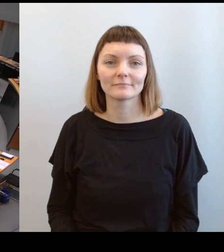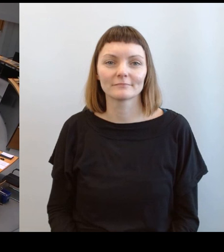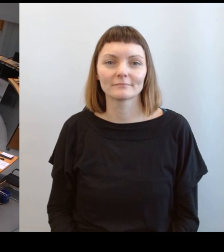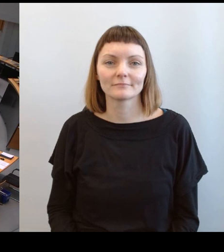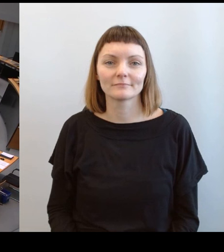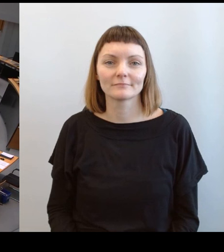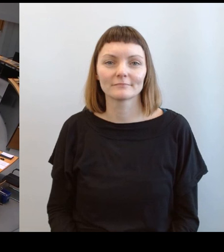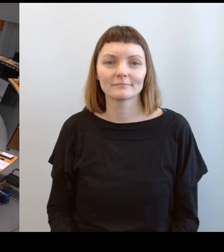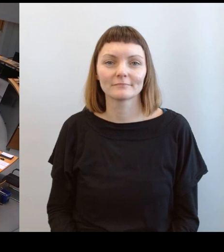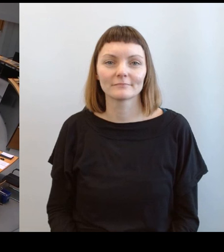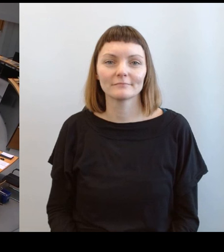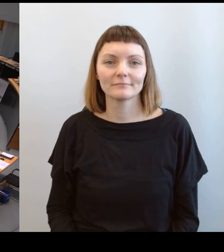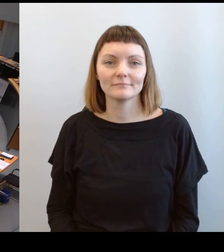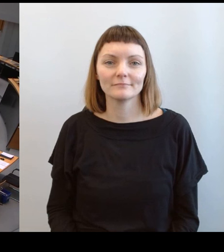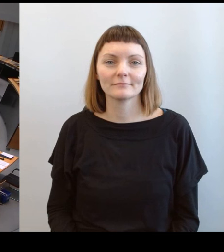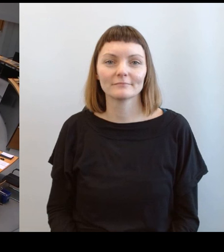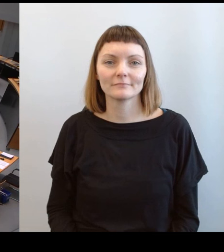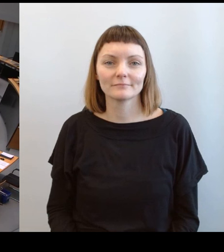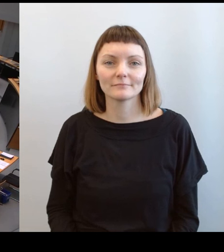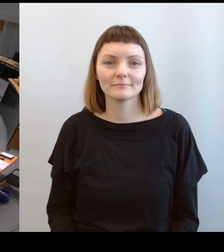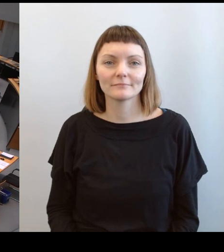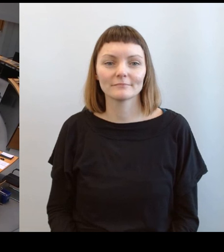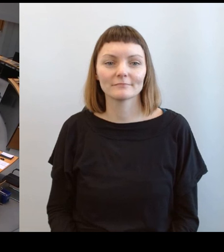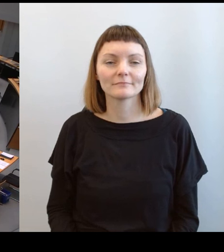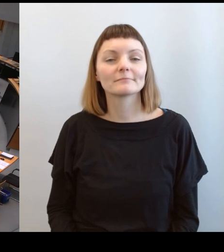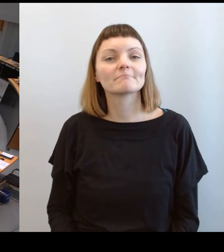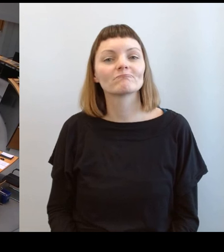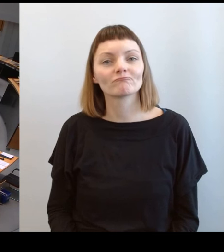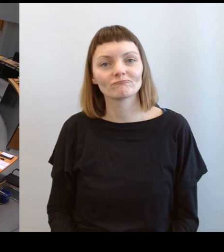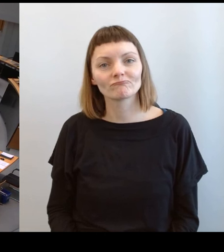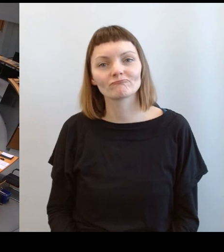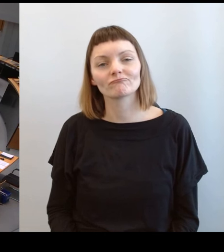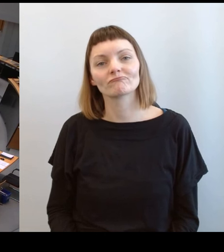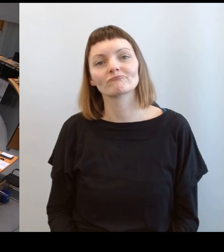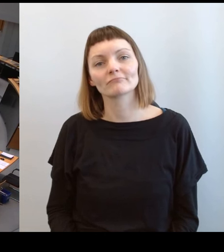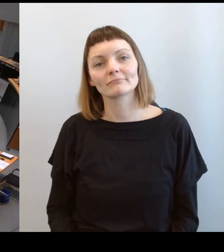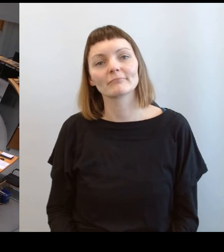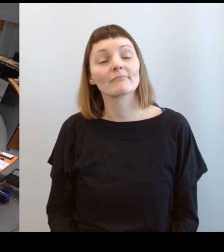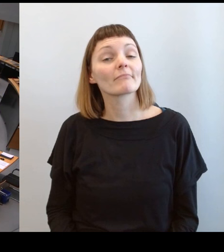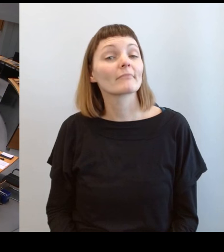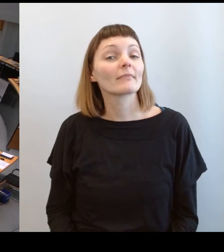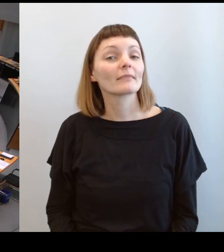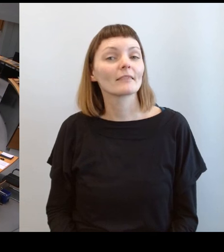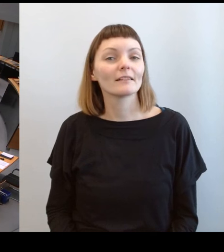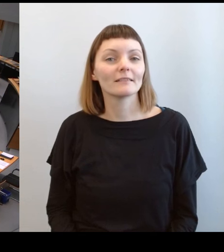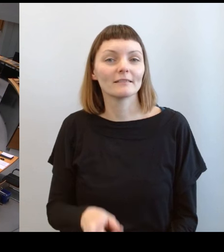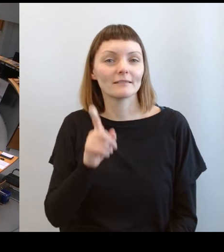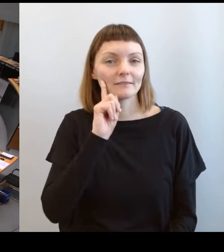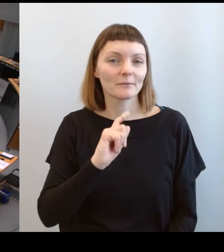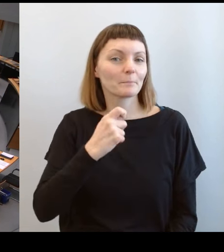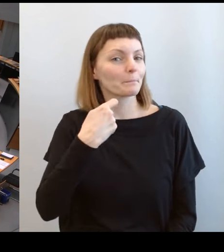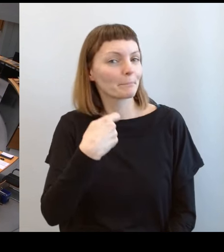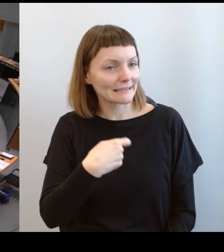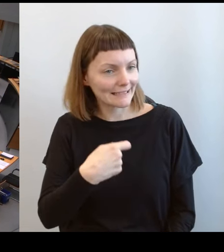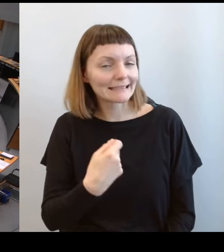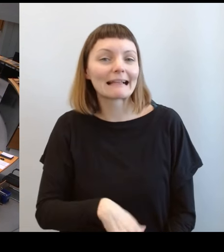(Rednerwechsel) Ja. Schöne, schöne Frau Präsidentin! Herr Präsident! Meine Damen und Herren! Schöne Märchenstunde, Frau Aydin.